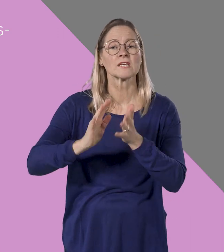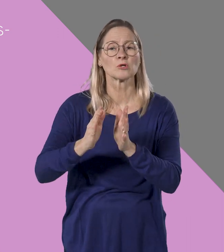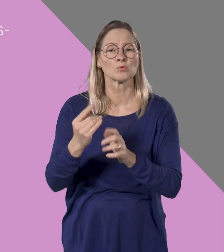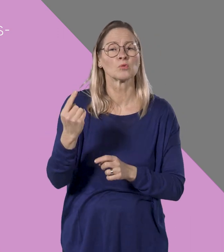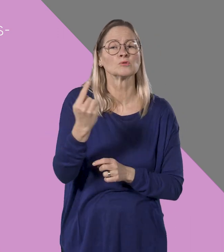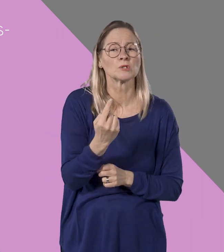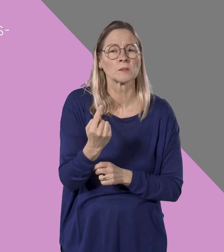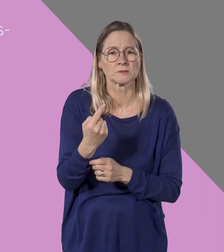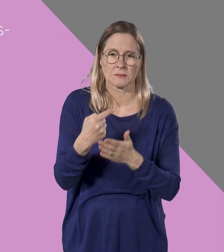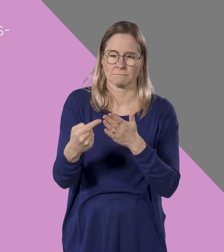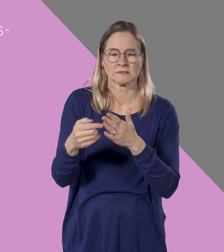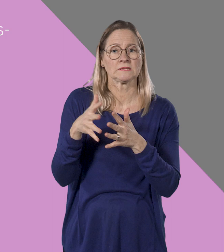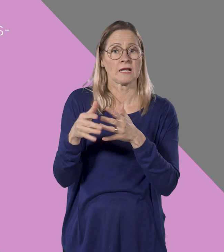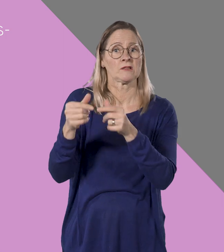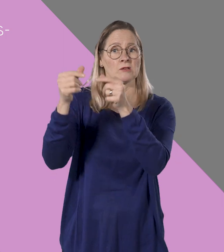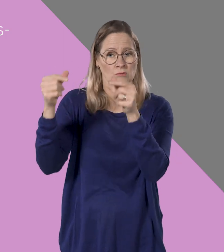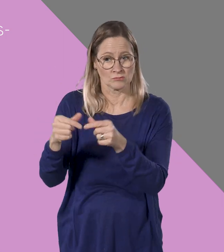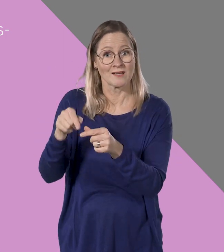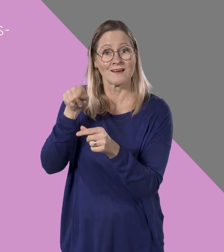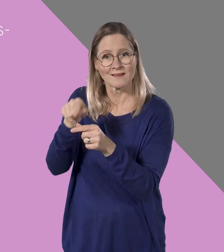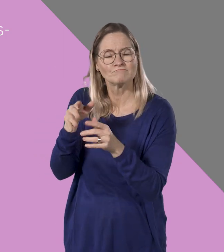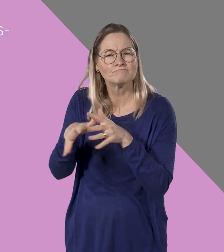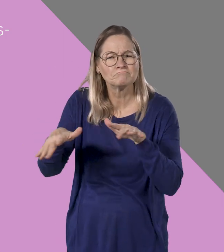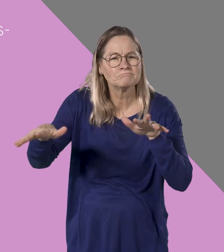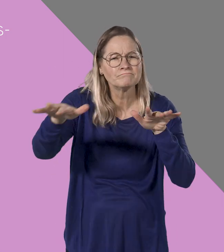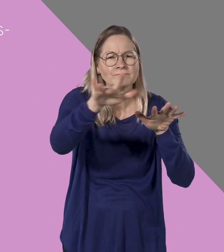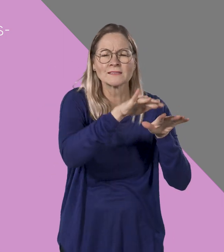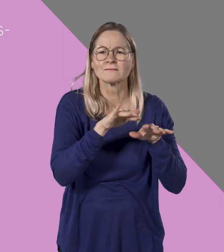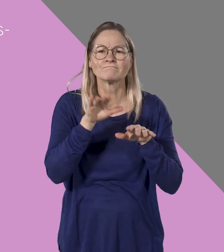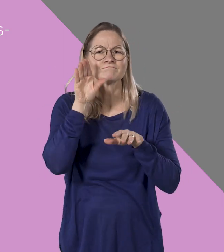Viitottu yksinäisyys -nimisen selvityksen, jossa kartoitettiin viittomakielisten -